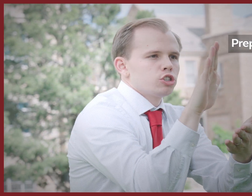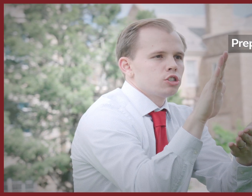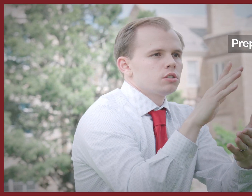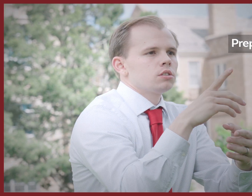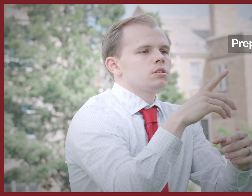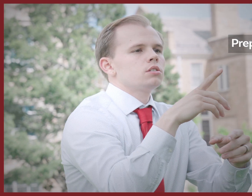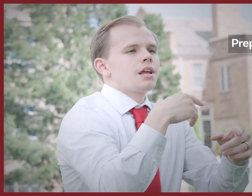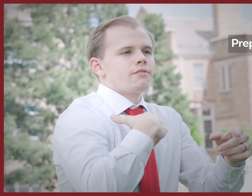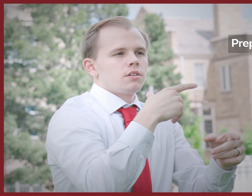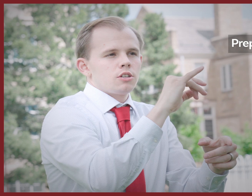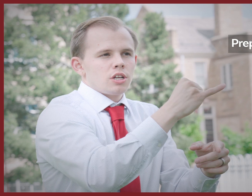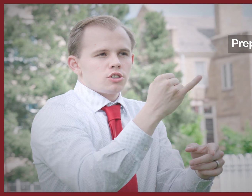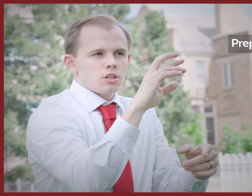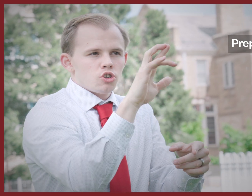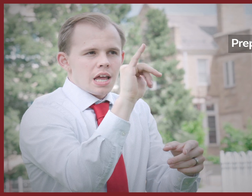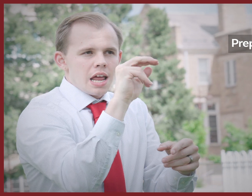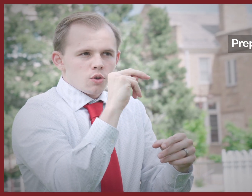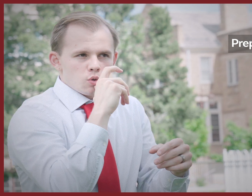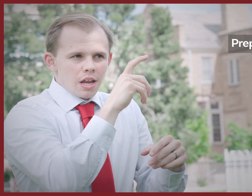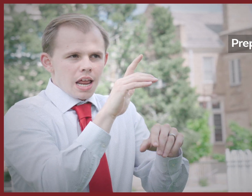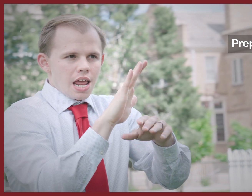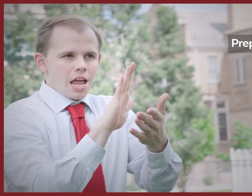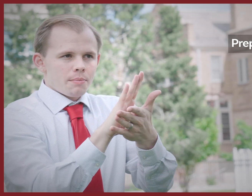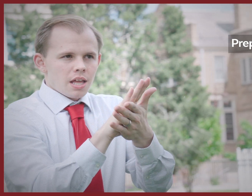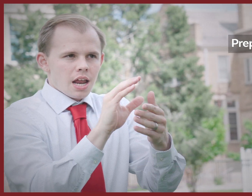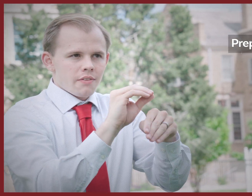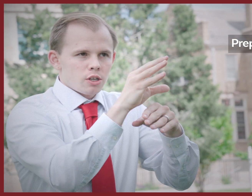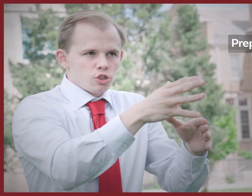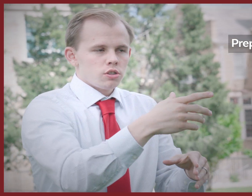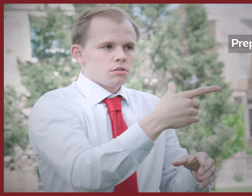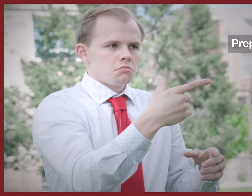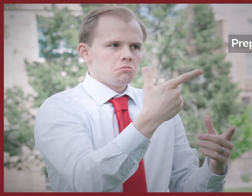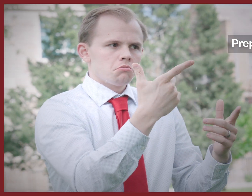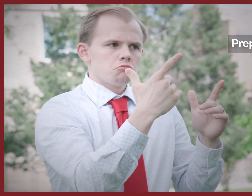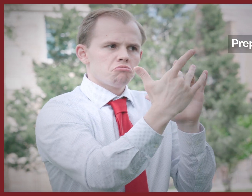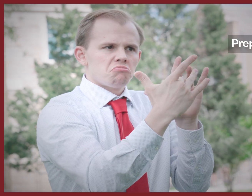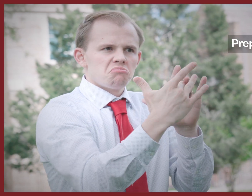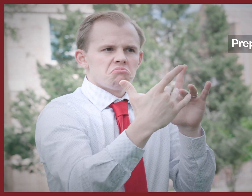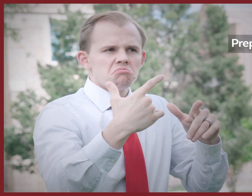al ir a la universidad. JJ Ryan, el asesor académico aquí,